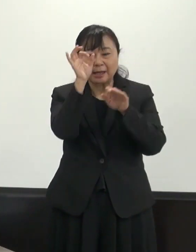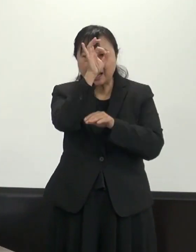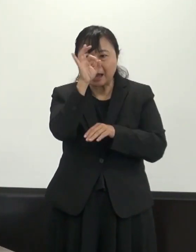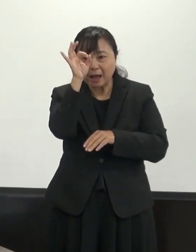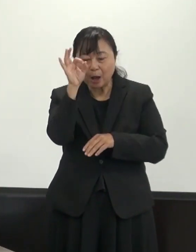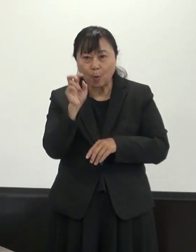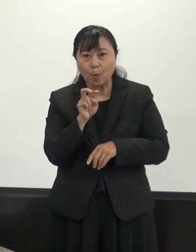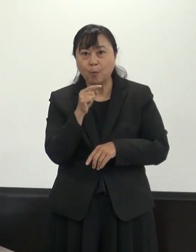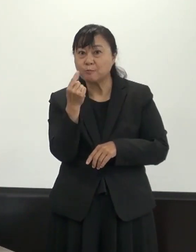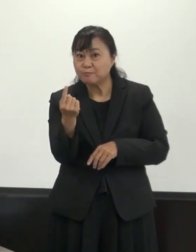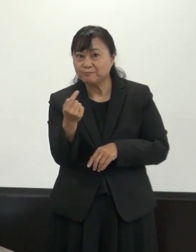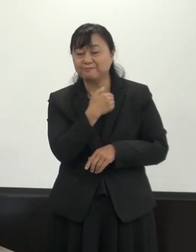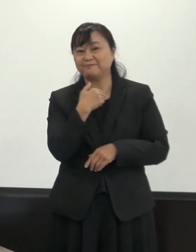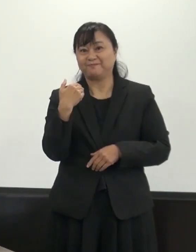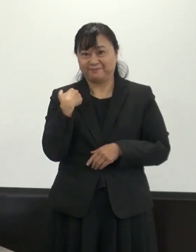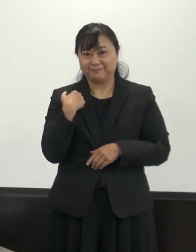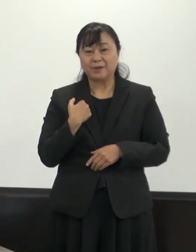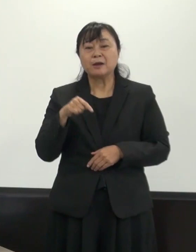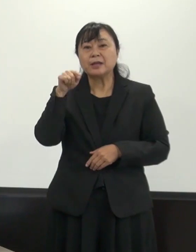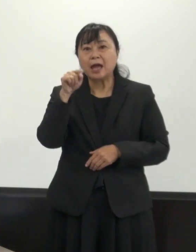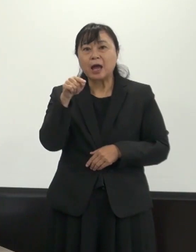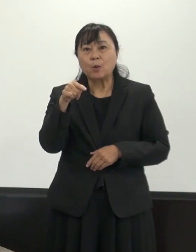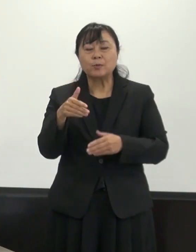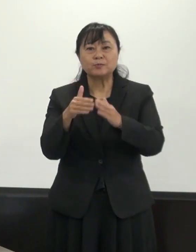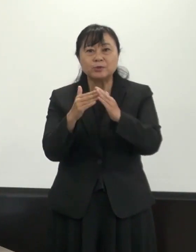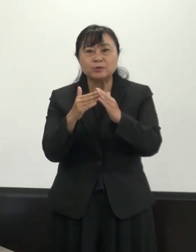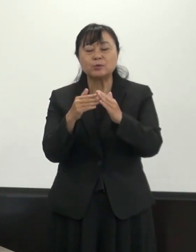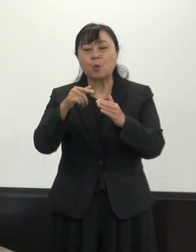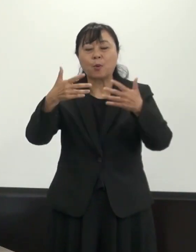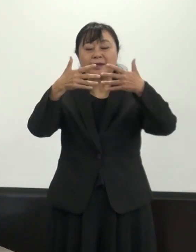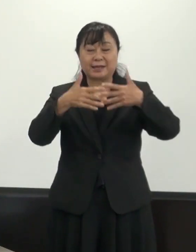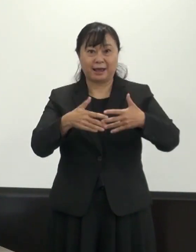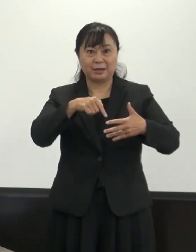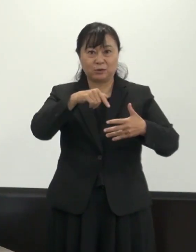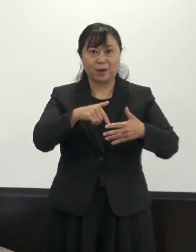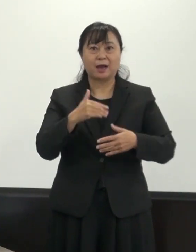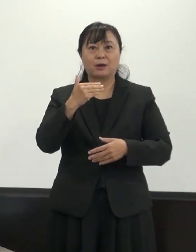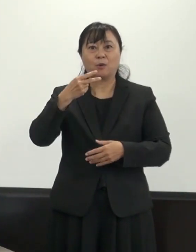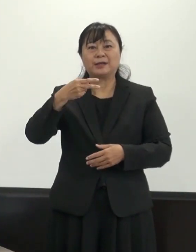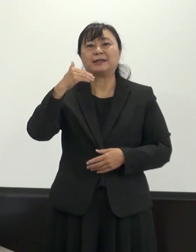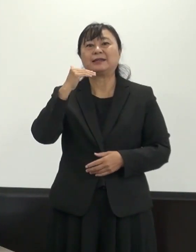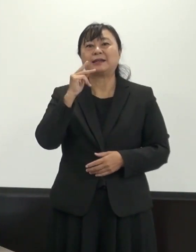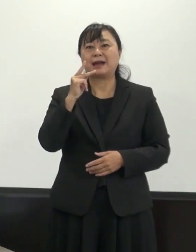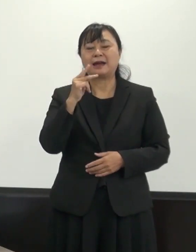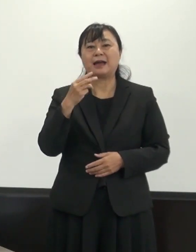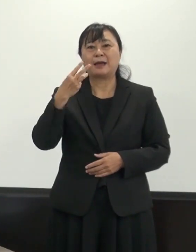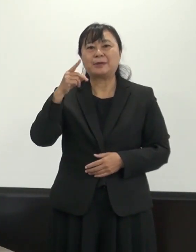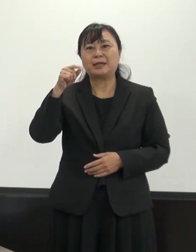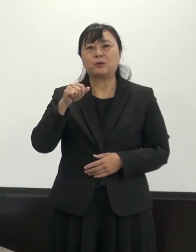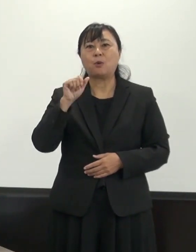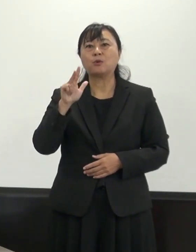また、本施設に設置します複合機は、 コニカミノルタジャパン株式会社様から